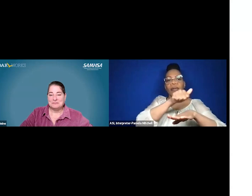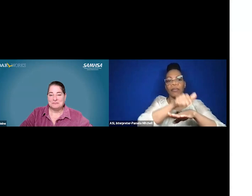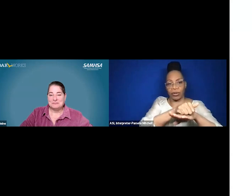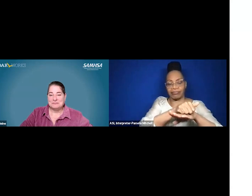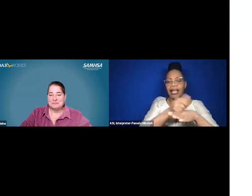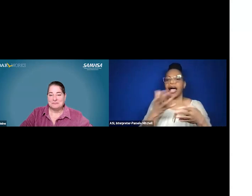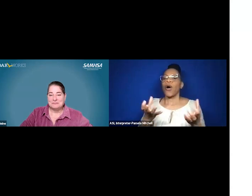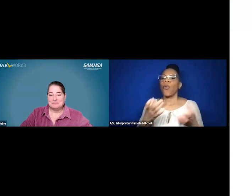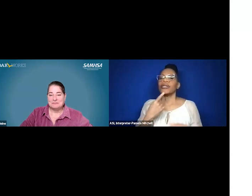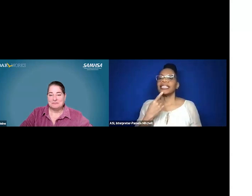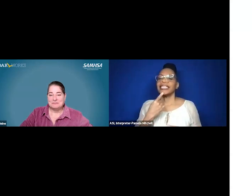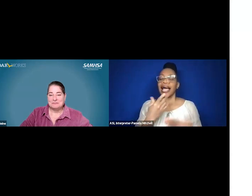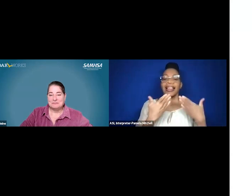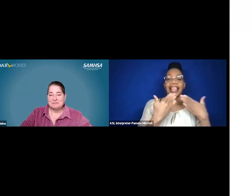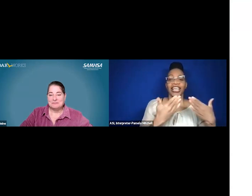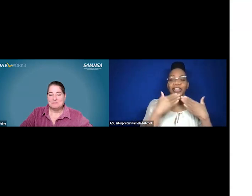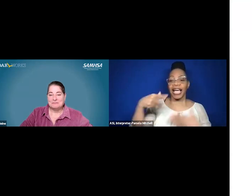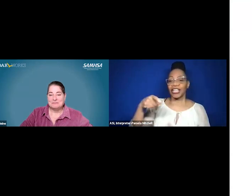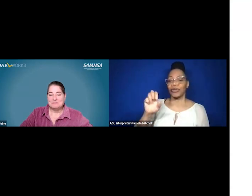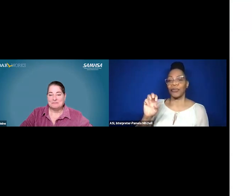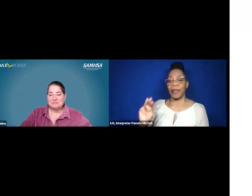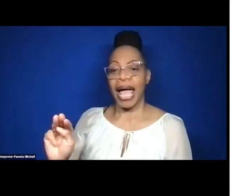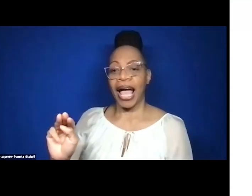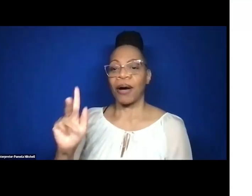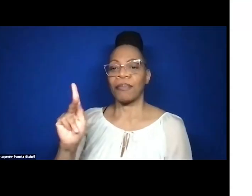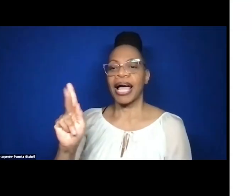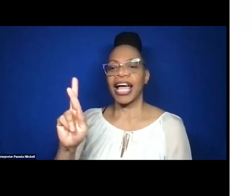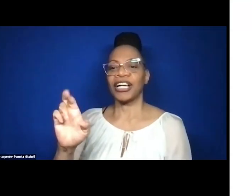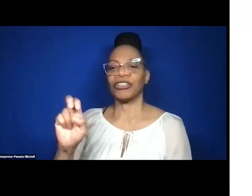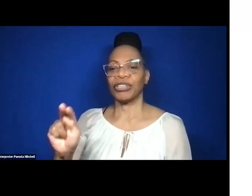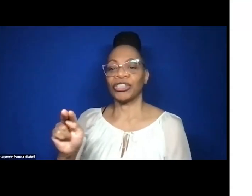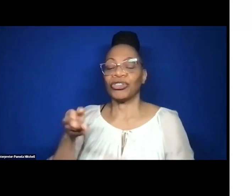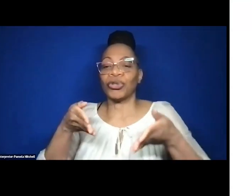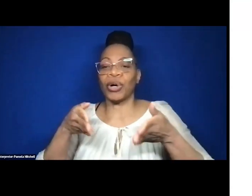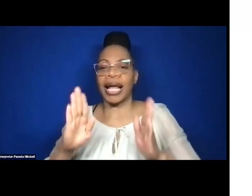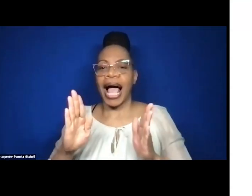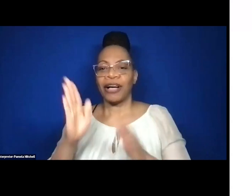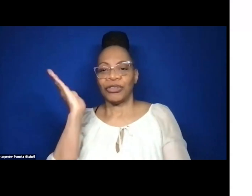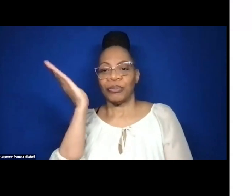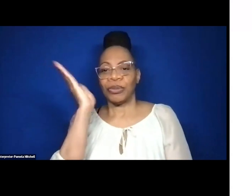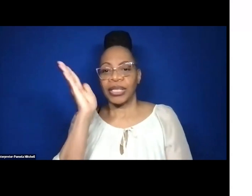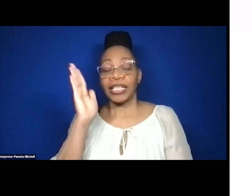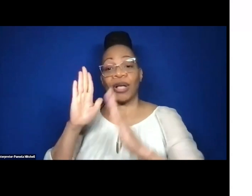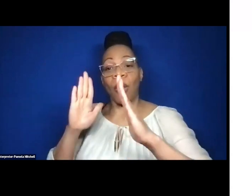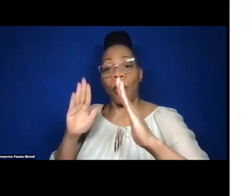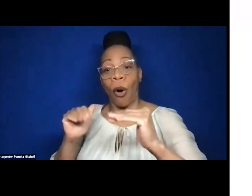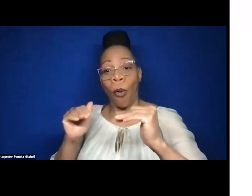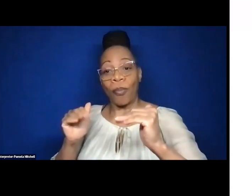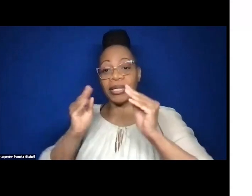Pam y Kristin y SOAR por permitirme presentar hoy ante ustedes. Espero que me escuchen bien.